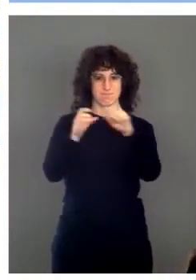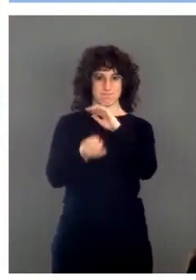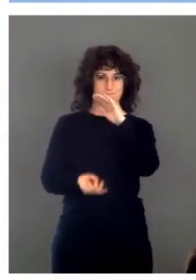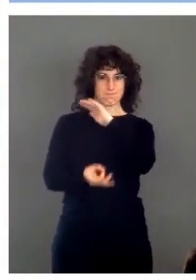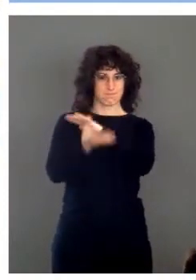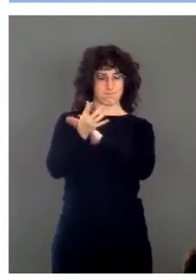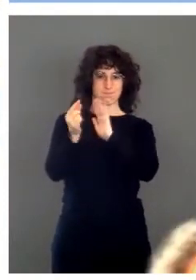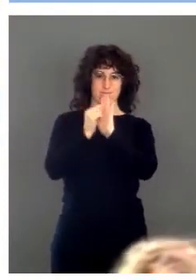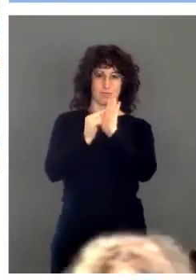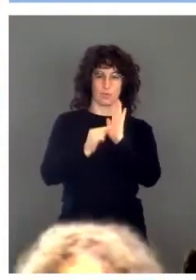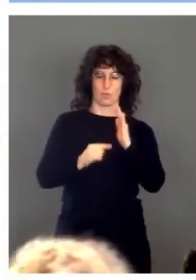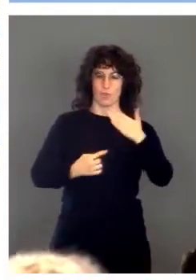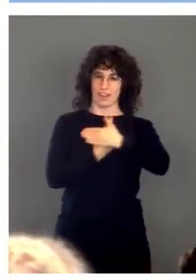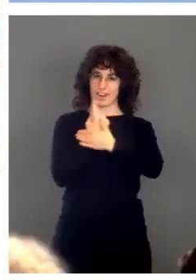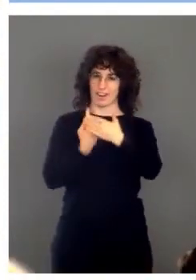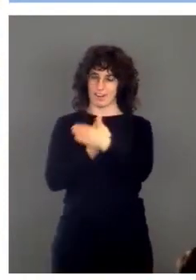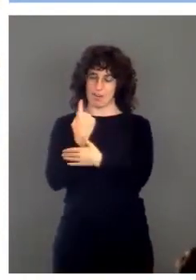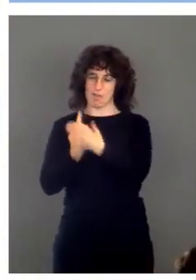La innovación y la reinvención